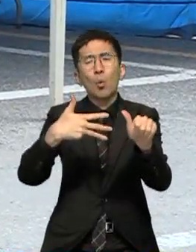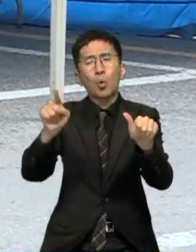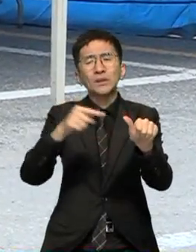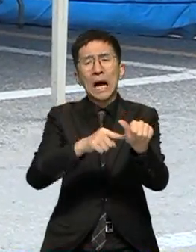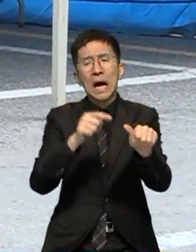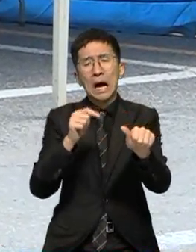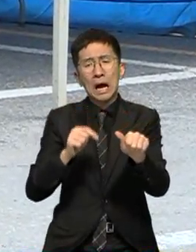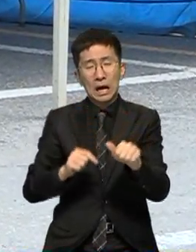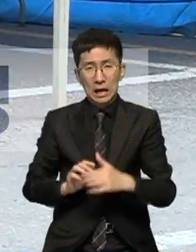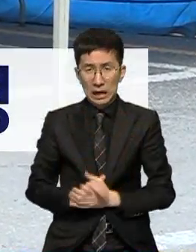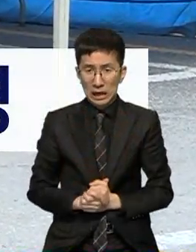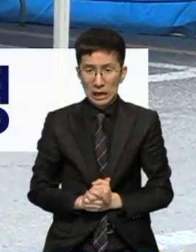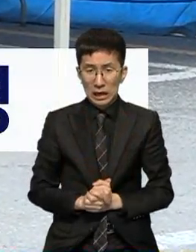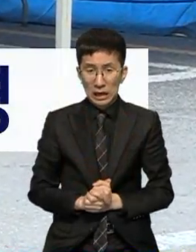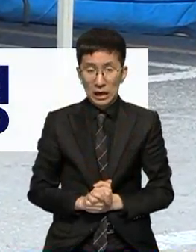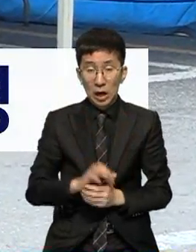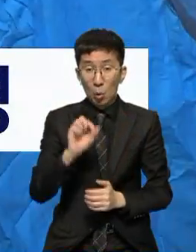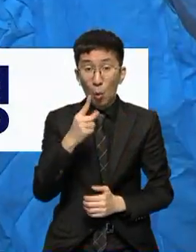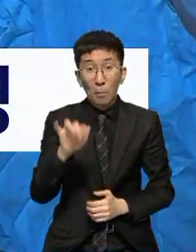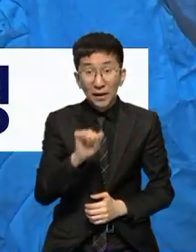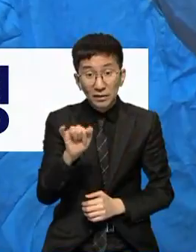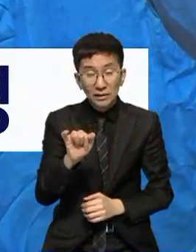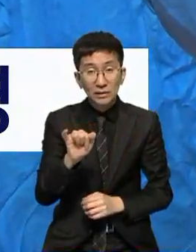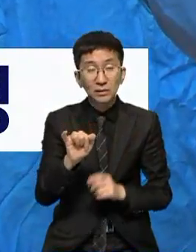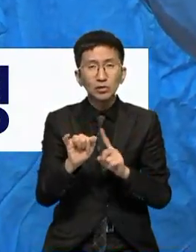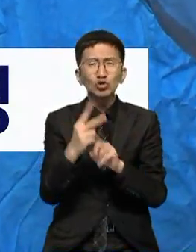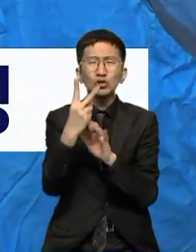국내에서 오미크론 변이 감염자는 2명 더 확인돼 모두 38명이 됐습니다.